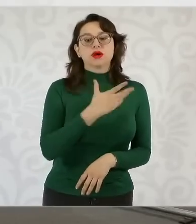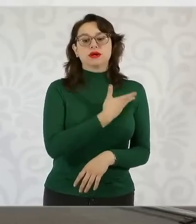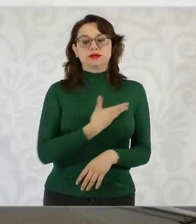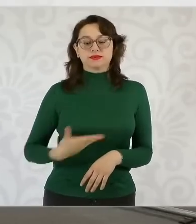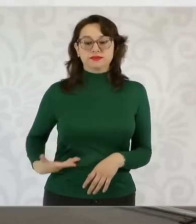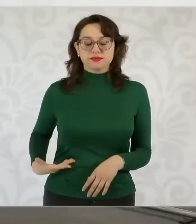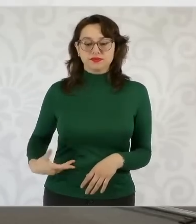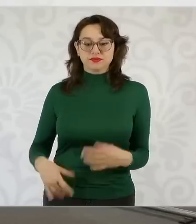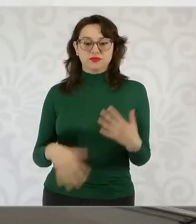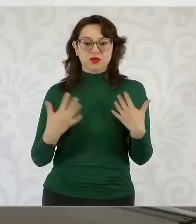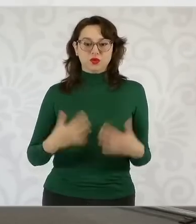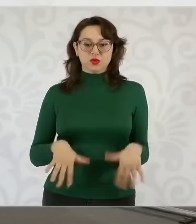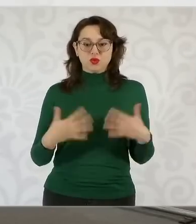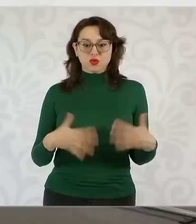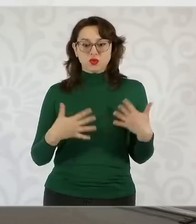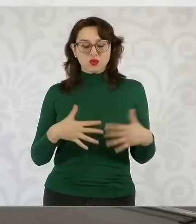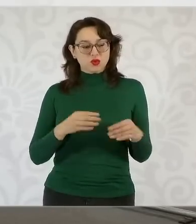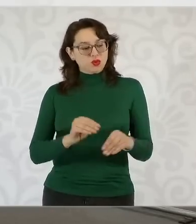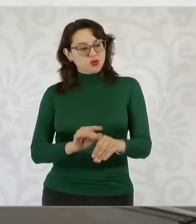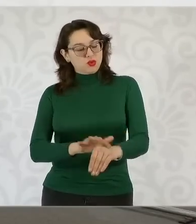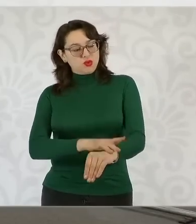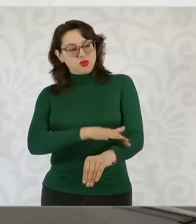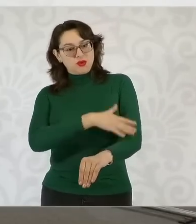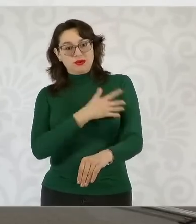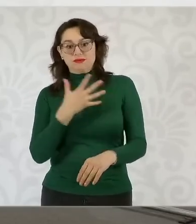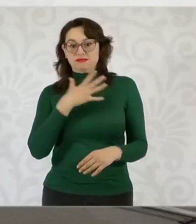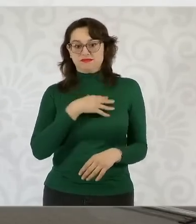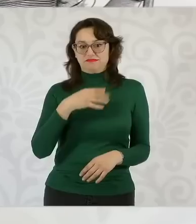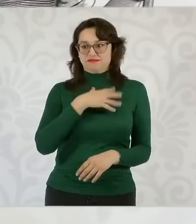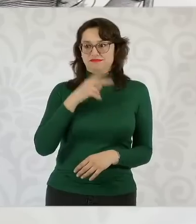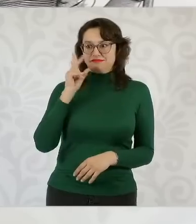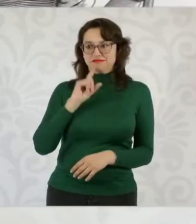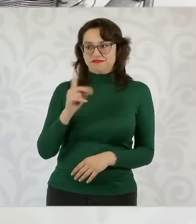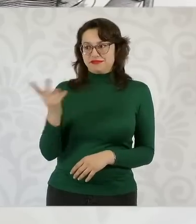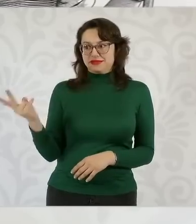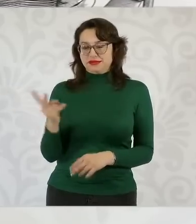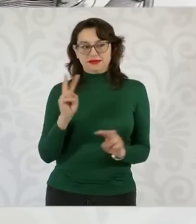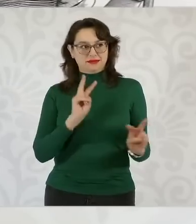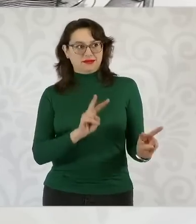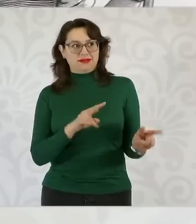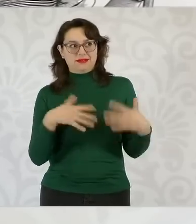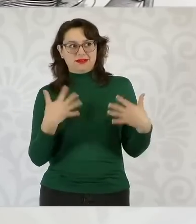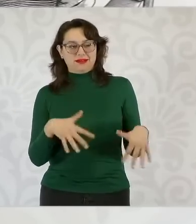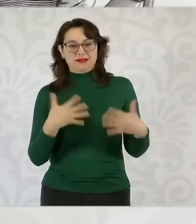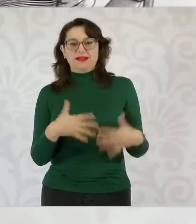inspirador sobre todo para mis hijas y sobre todo para todas las mujeres mexicanas Porque